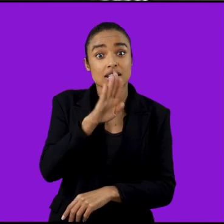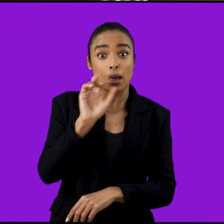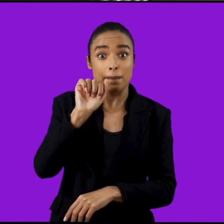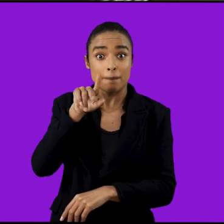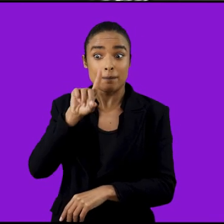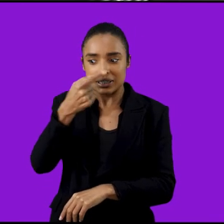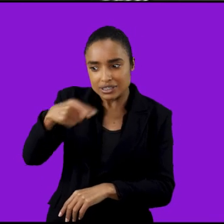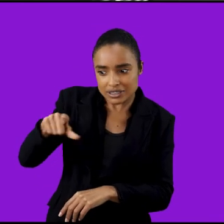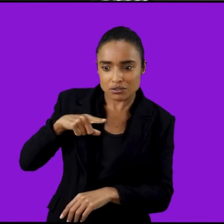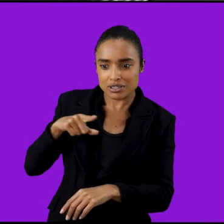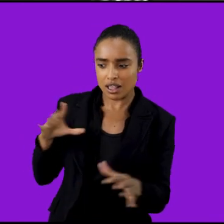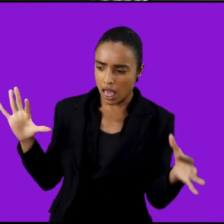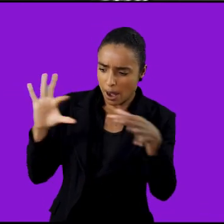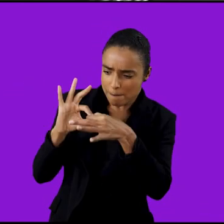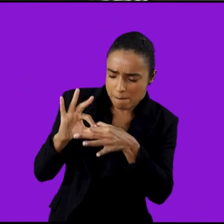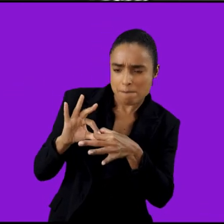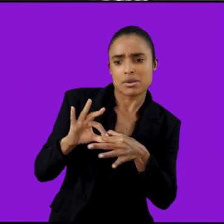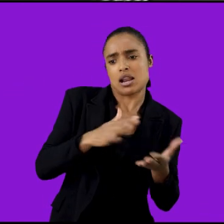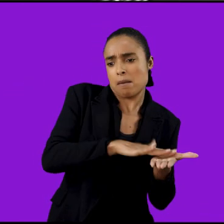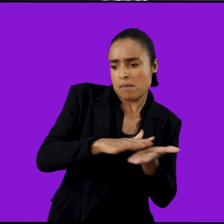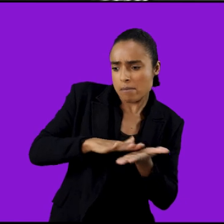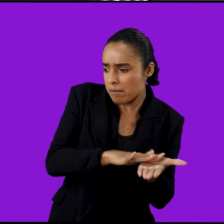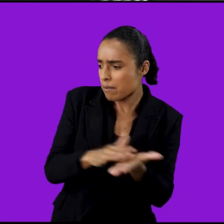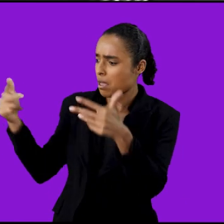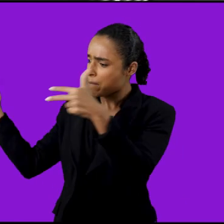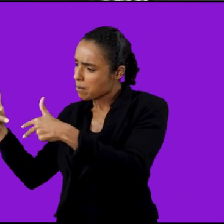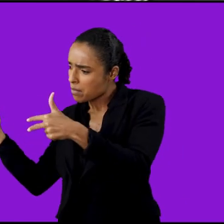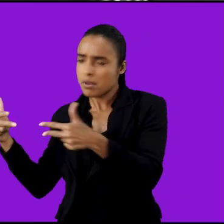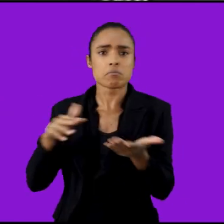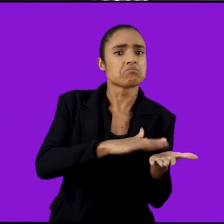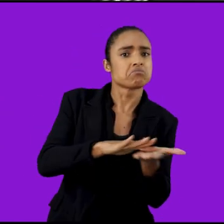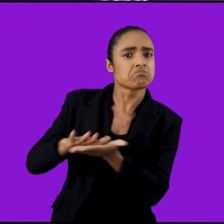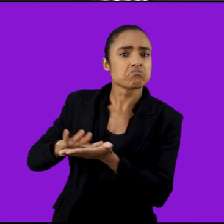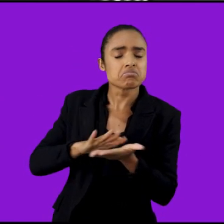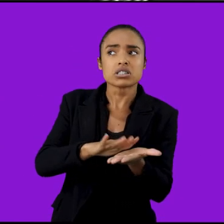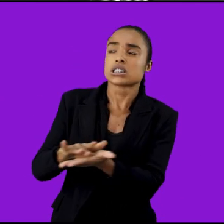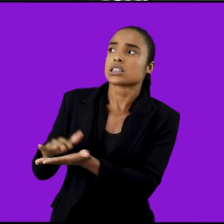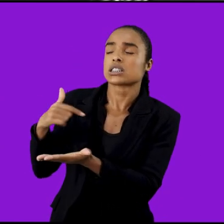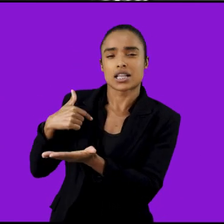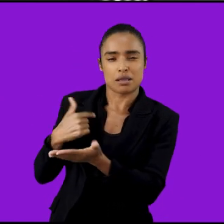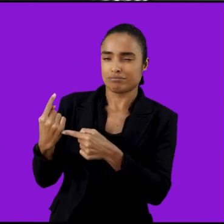Porque tem uma coisa fusão, né? Ah, é o Rap Samba, é o Rap com Samba. É, eu tento